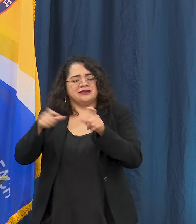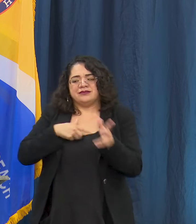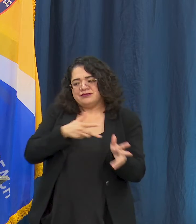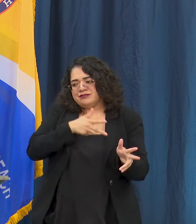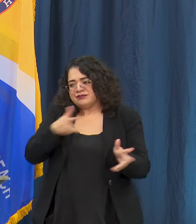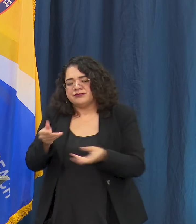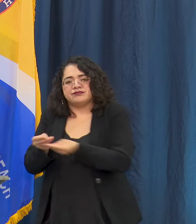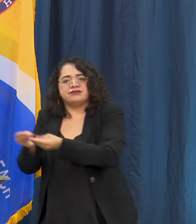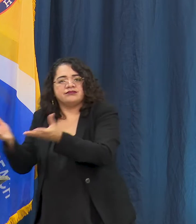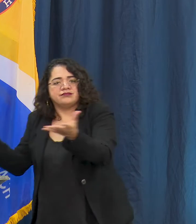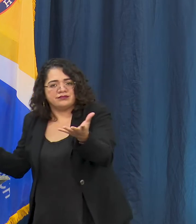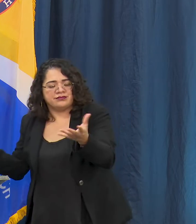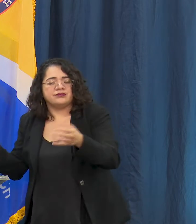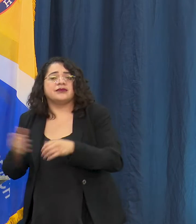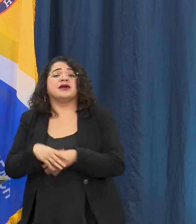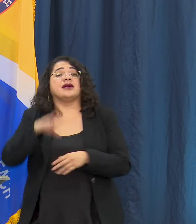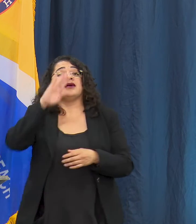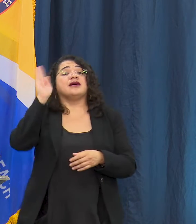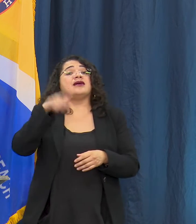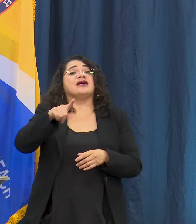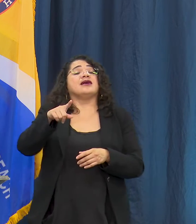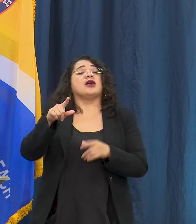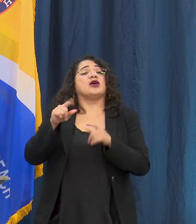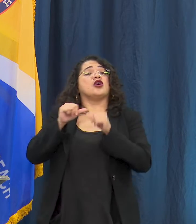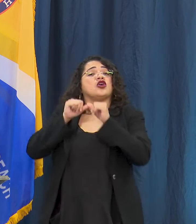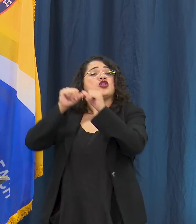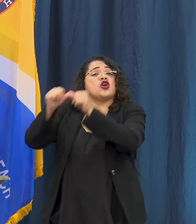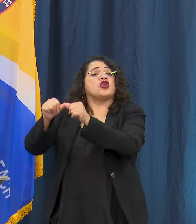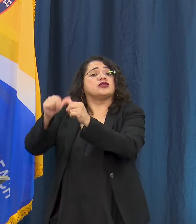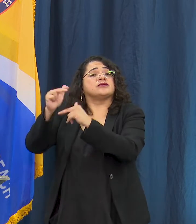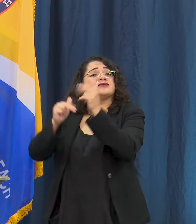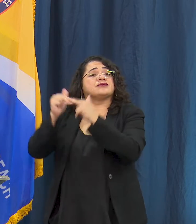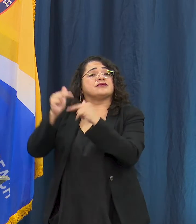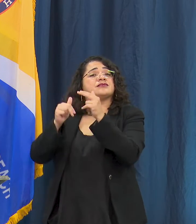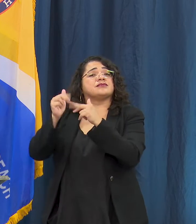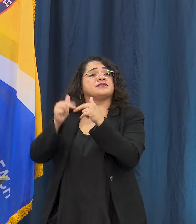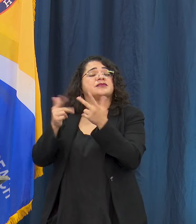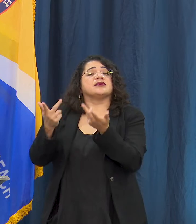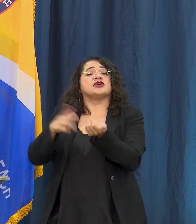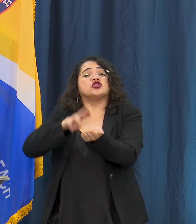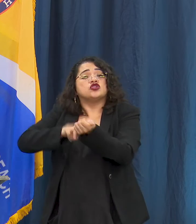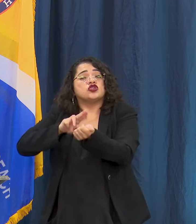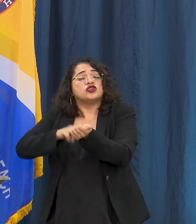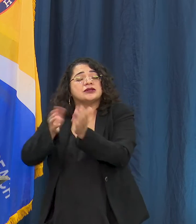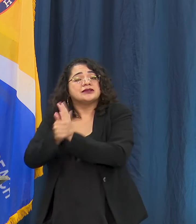regattas into vedas como las los sitios de infirmary ax y los sitios de largo